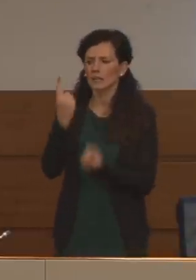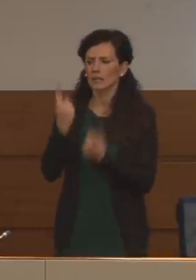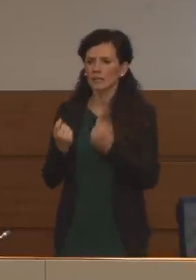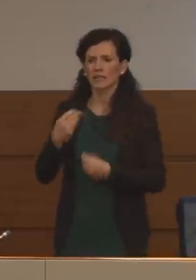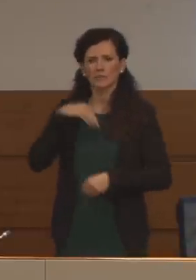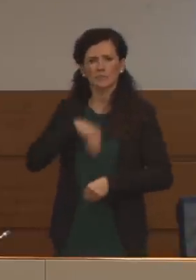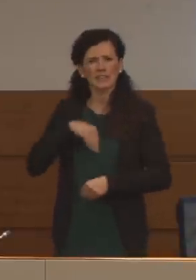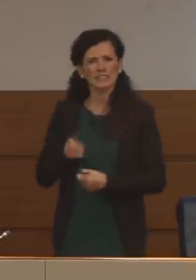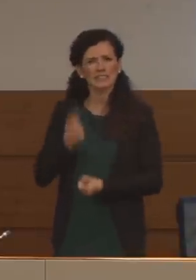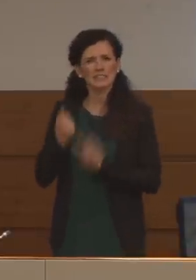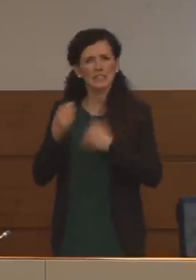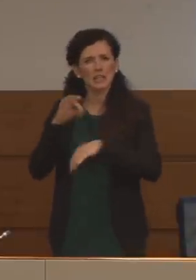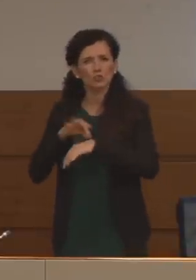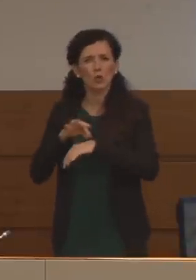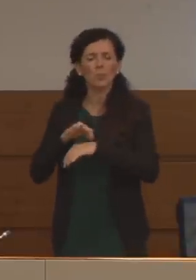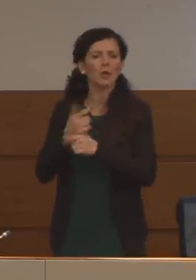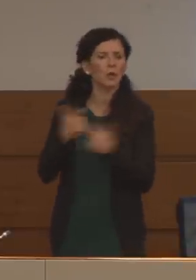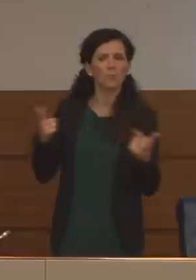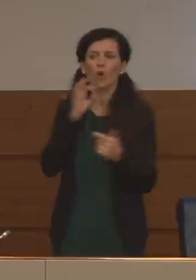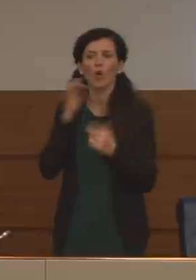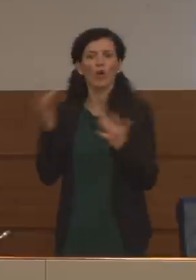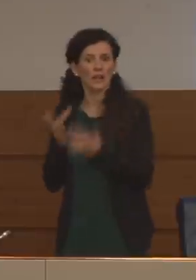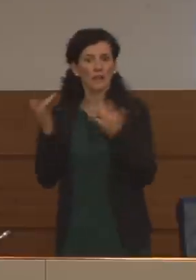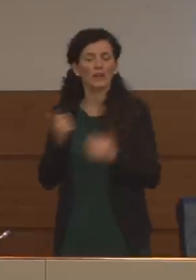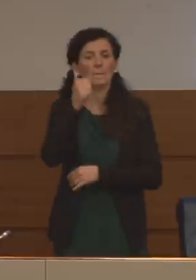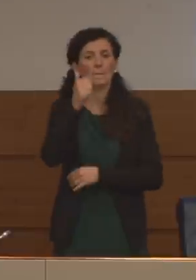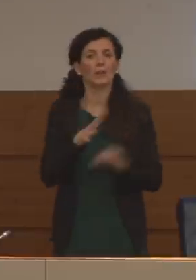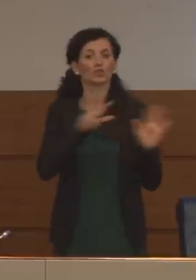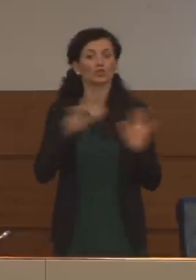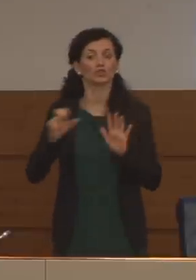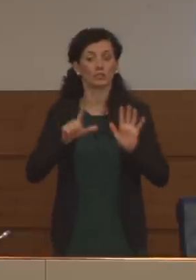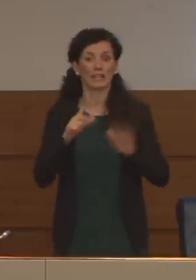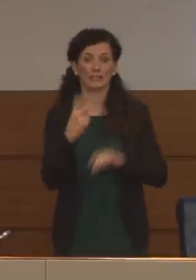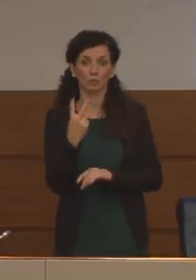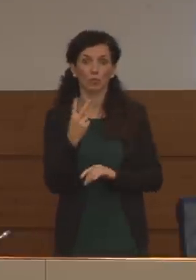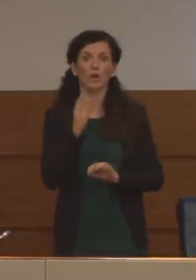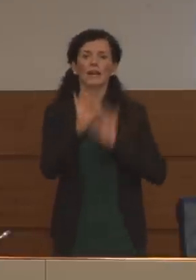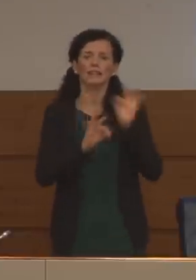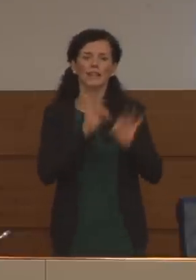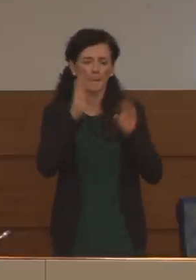sintomi lievi, 1.672 sono in terapia intensiva sempre